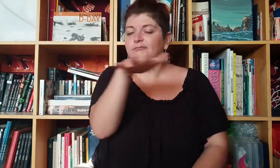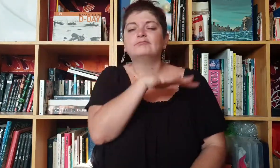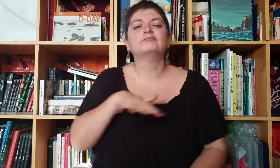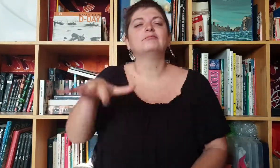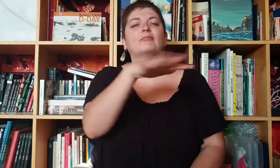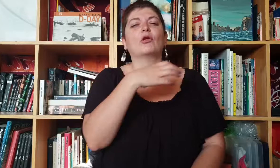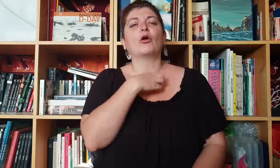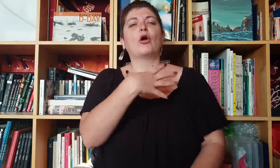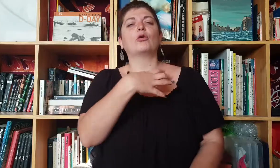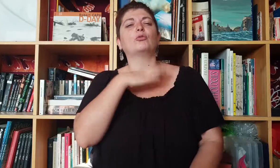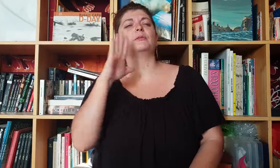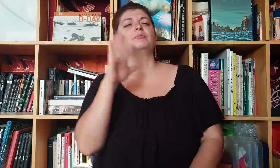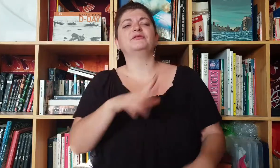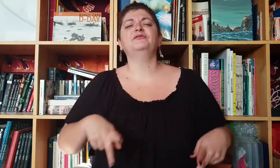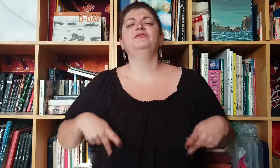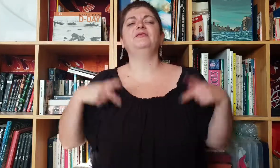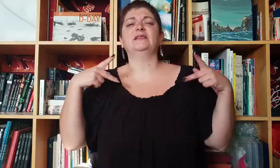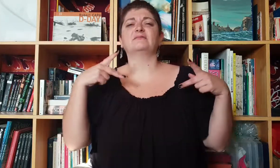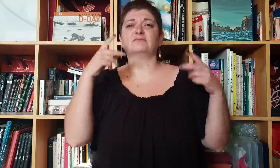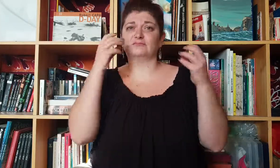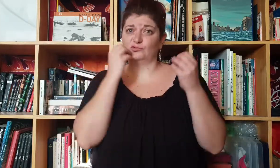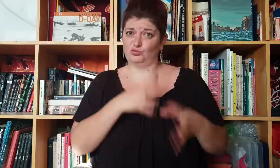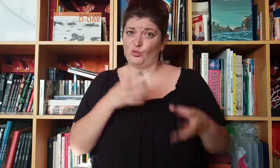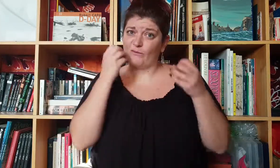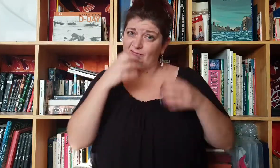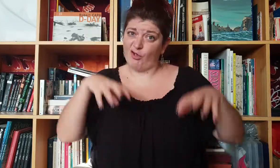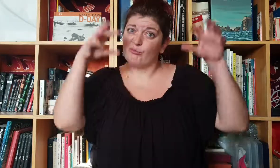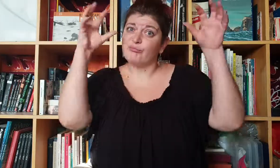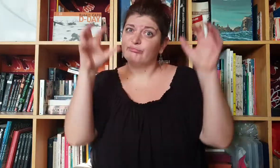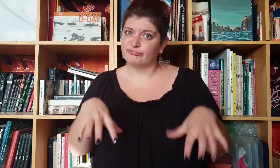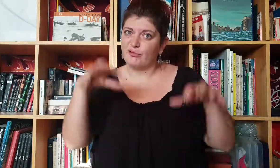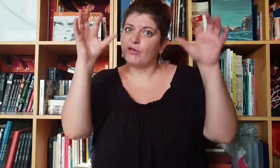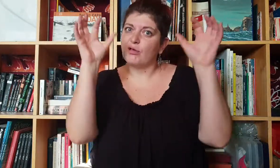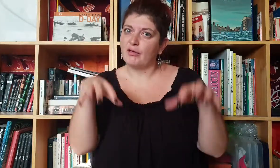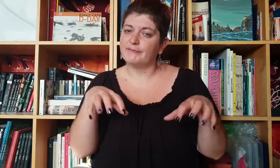Et au pays des grenouilles, forcément, il pleut assez souvent !